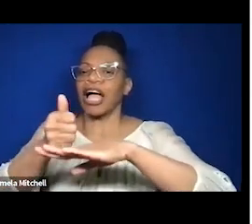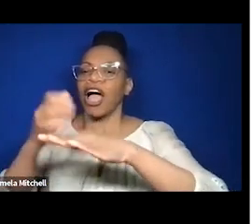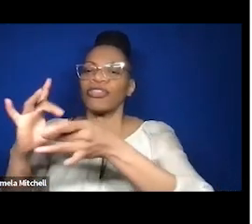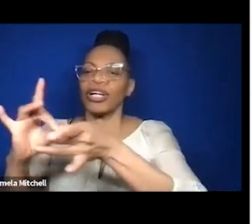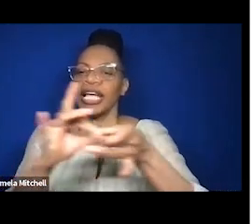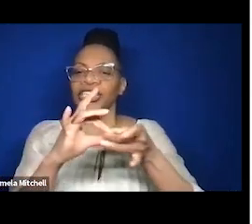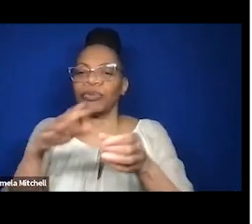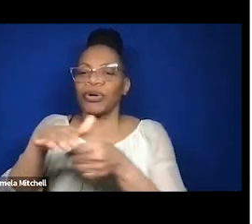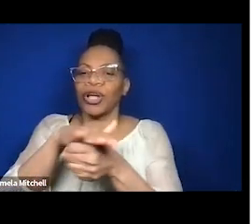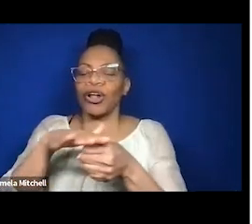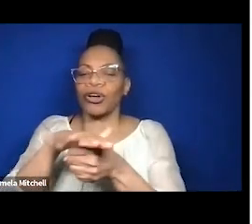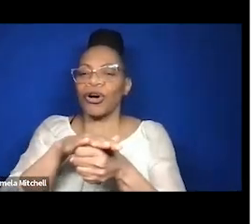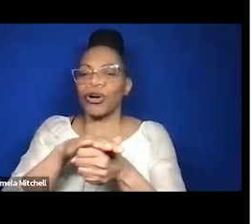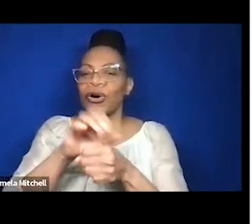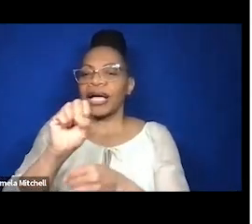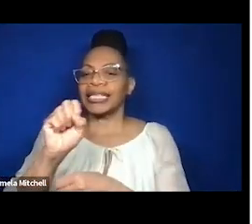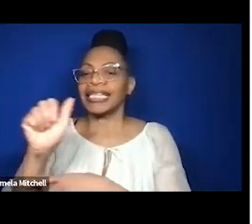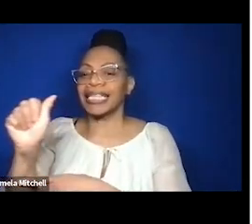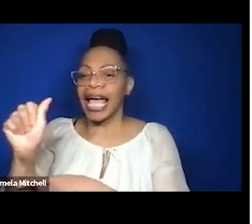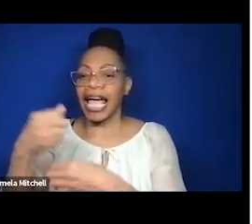por Pam, Jarita y Kristen.